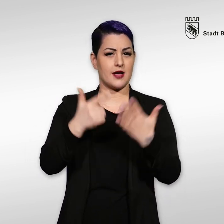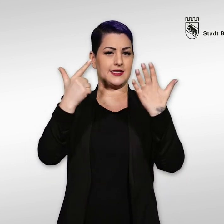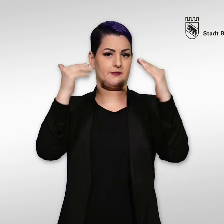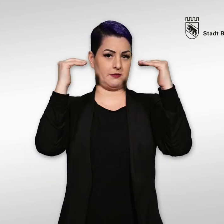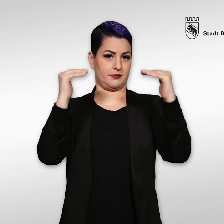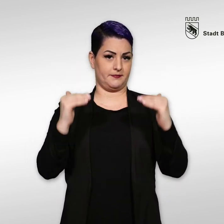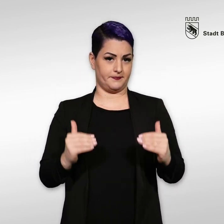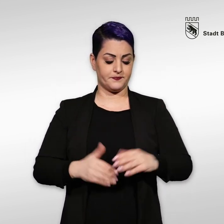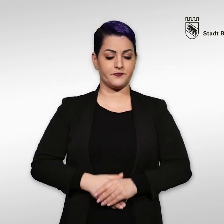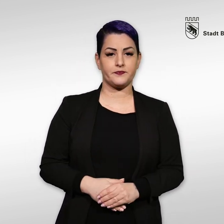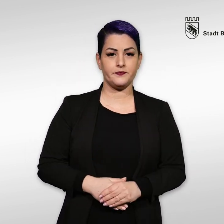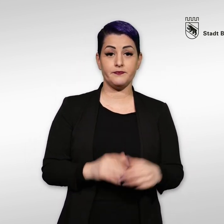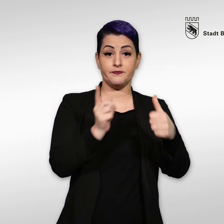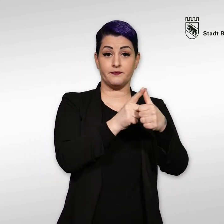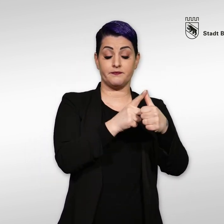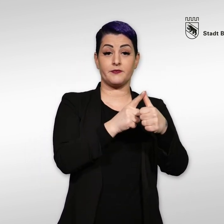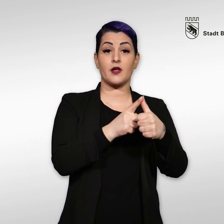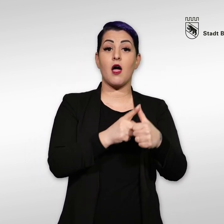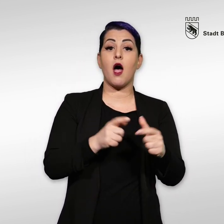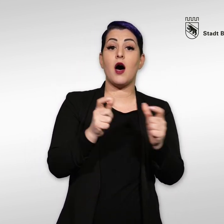Adressauskunft sperren